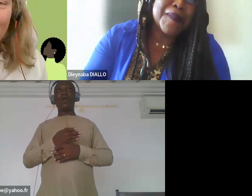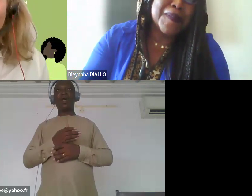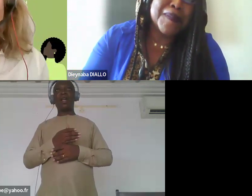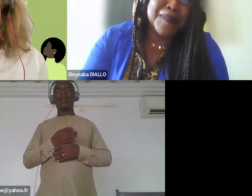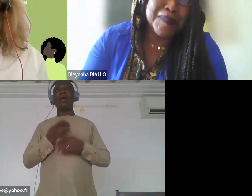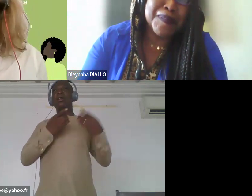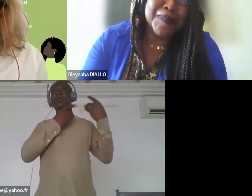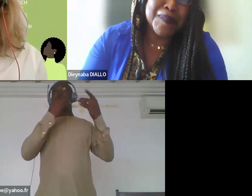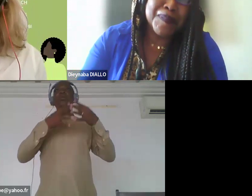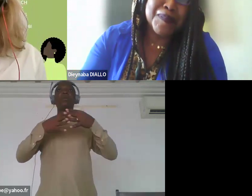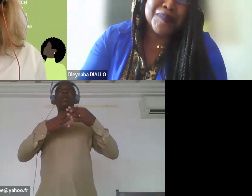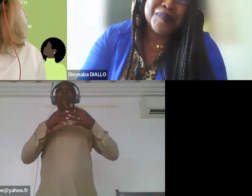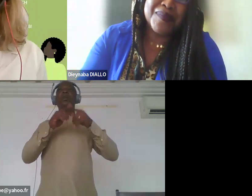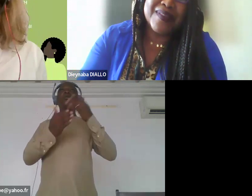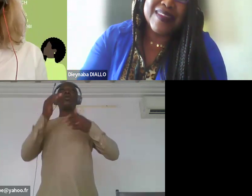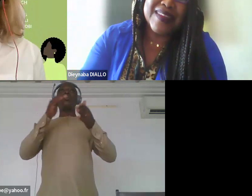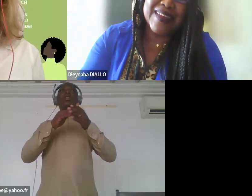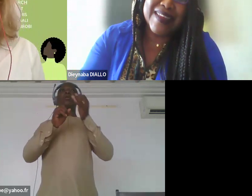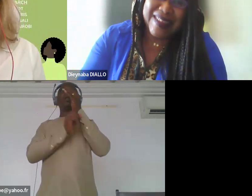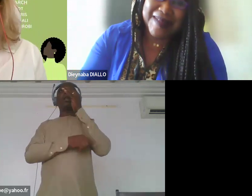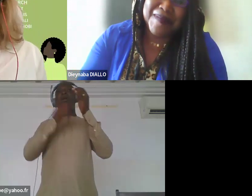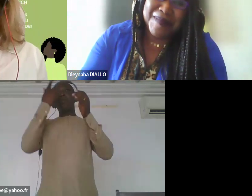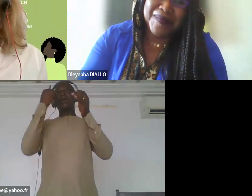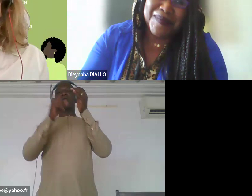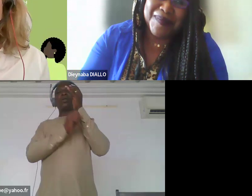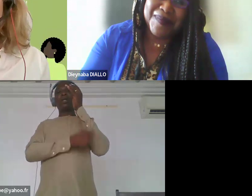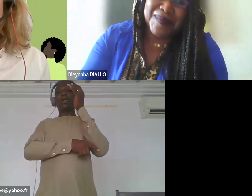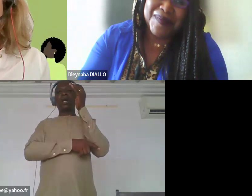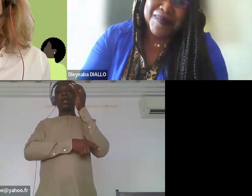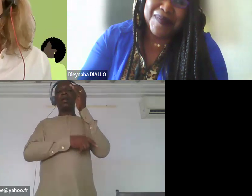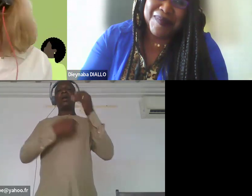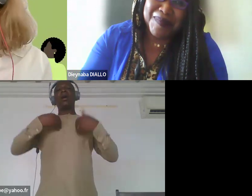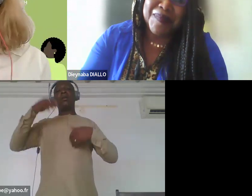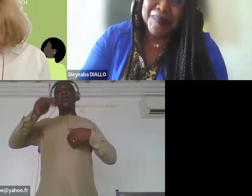mais tu reviendras au Sénégal parce que le Sénégal a besoin de toi cher Dienaba